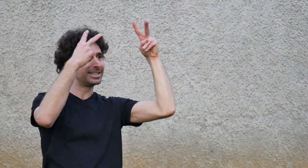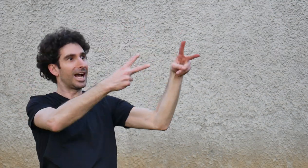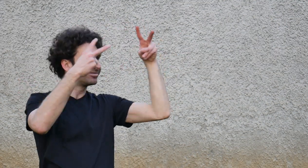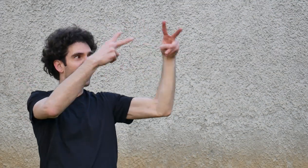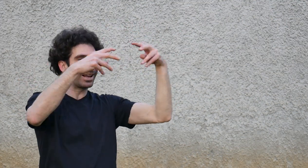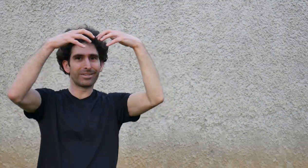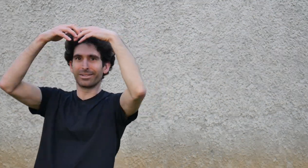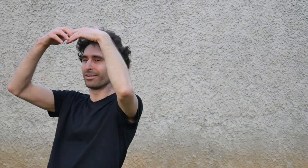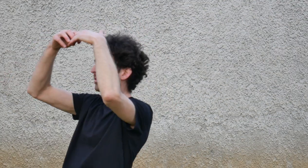"J'arrive, j'arrive !"